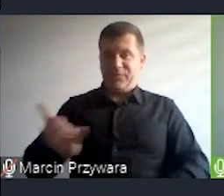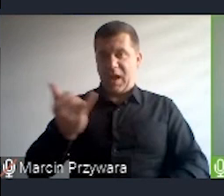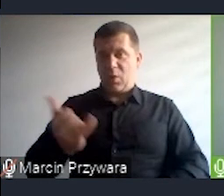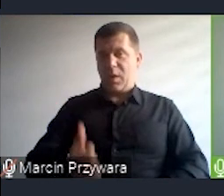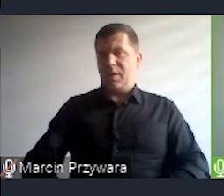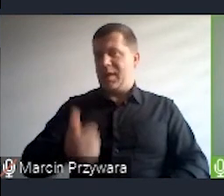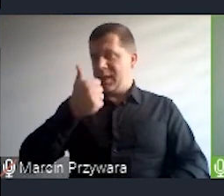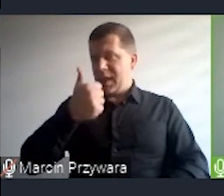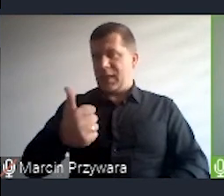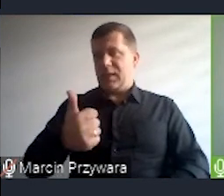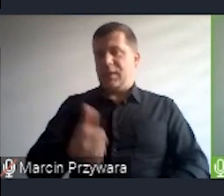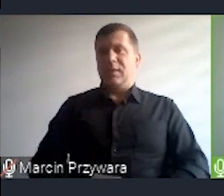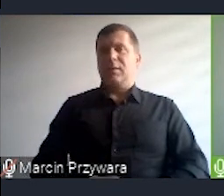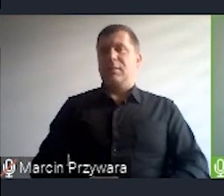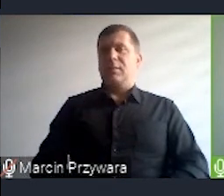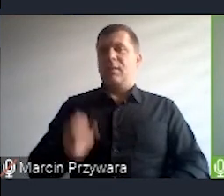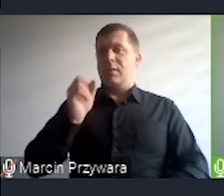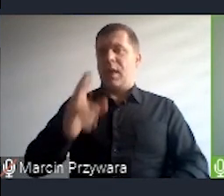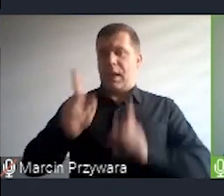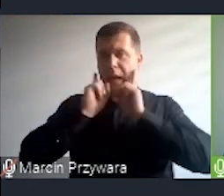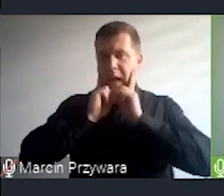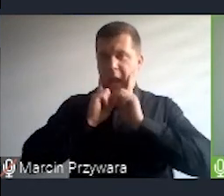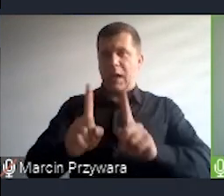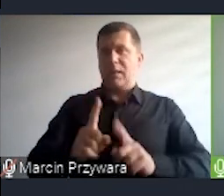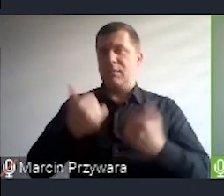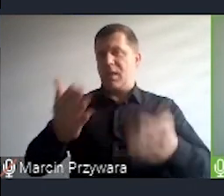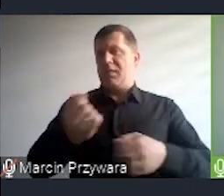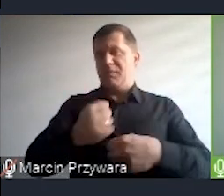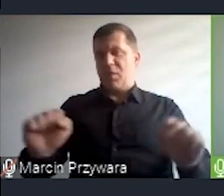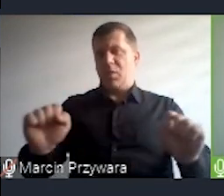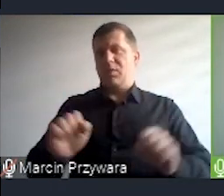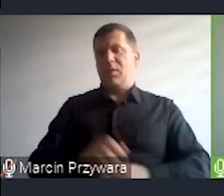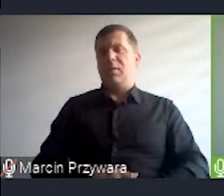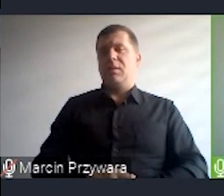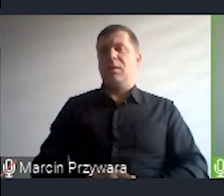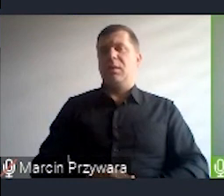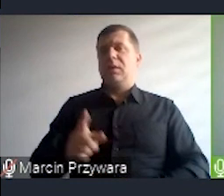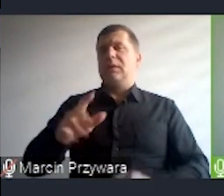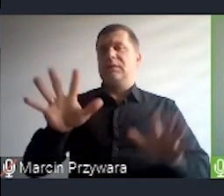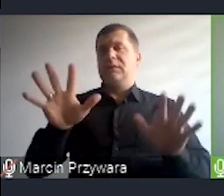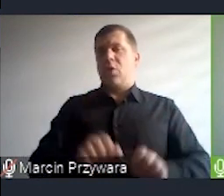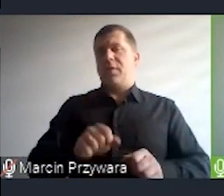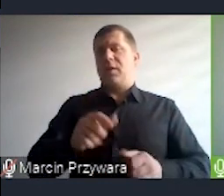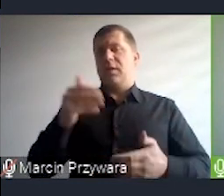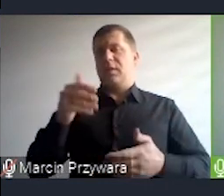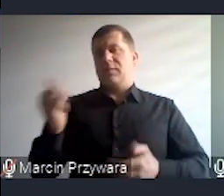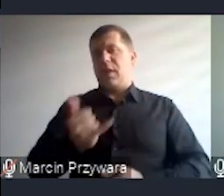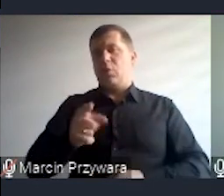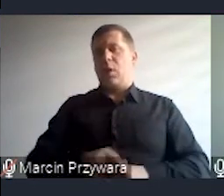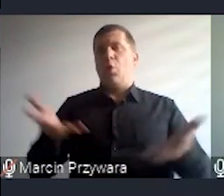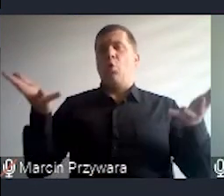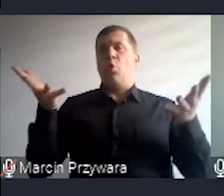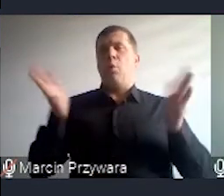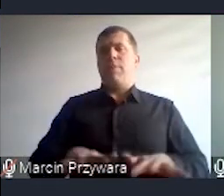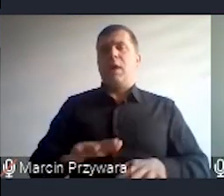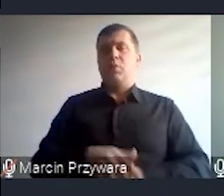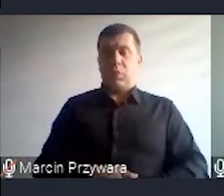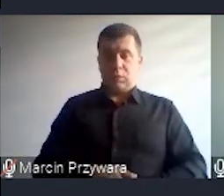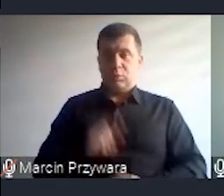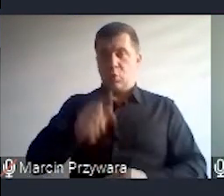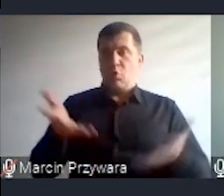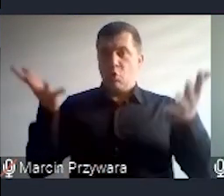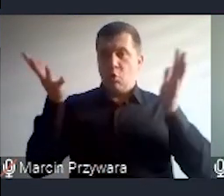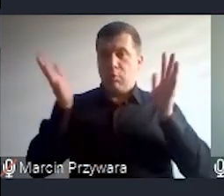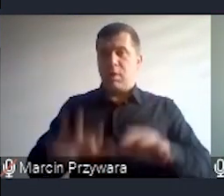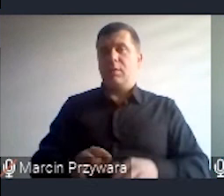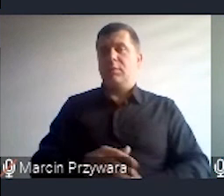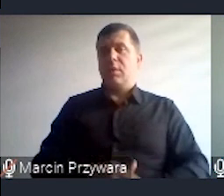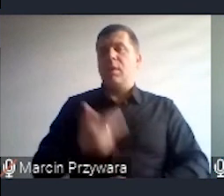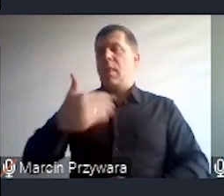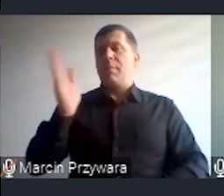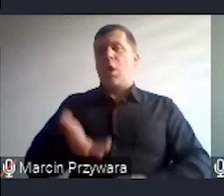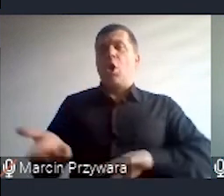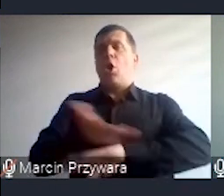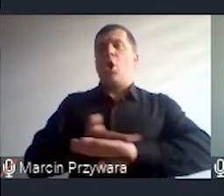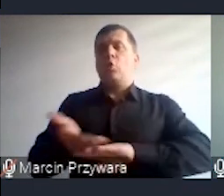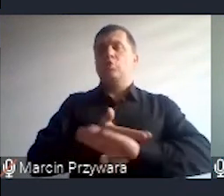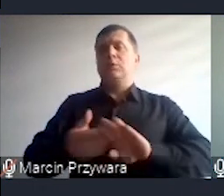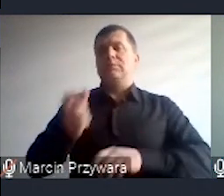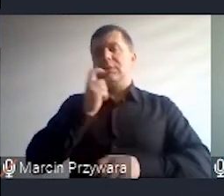Jedynym takim realnym zwolnieniem z zachowania trwałości jest upadłość. Upadłość nie będąca oszukańczym bankructwem,